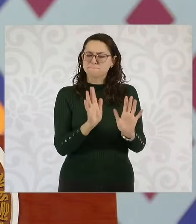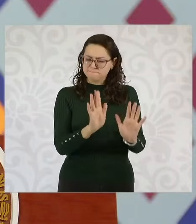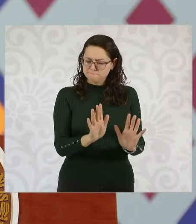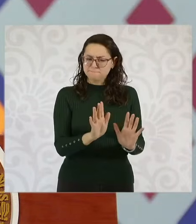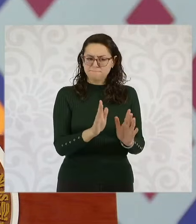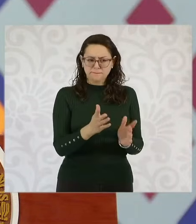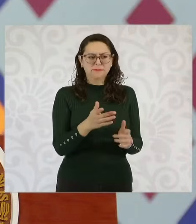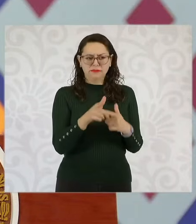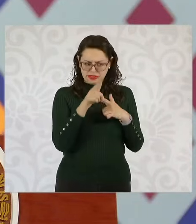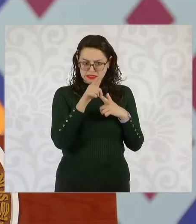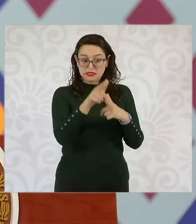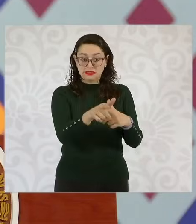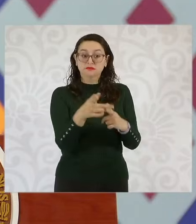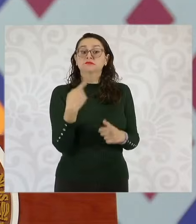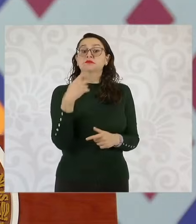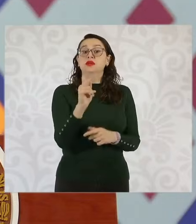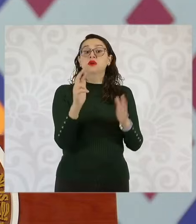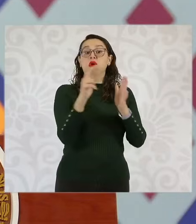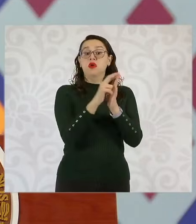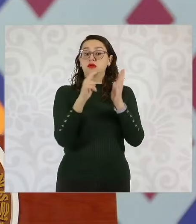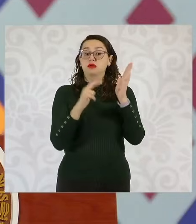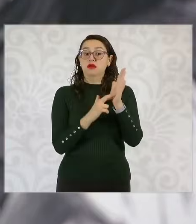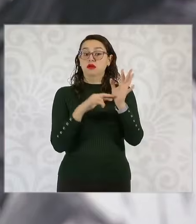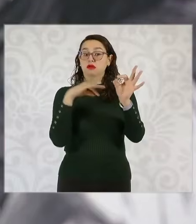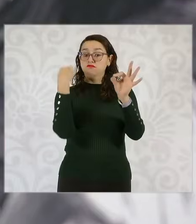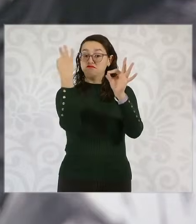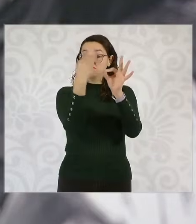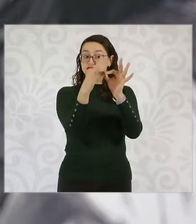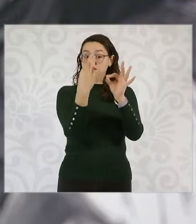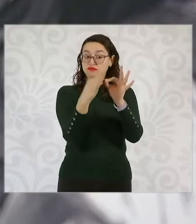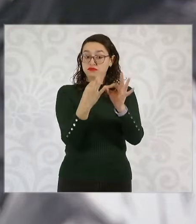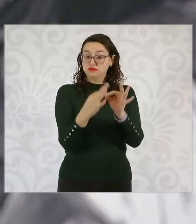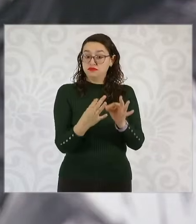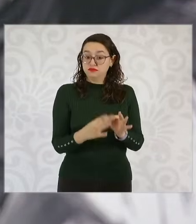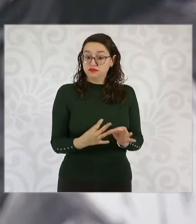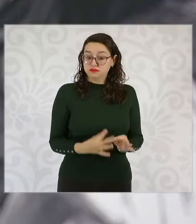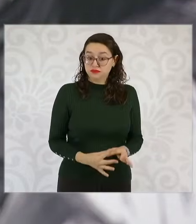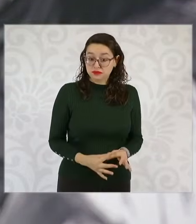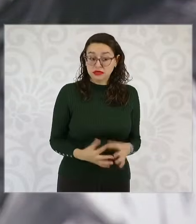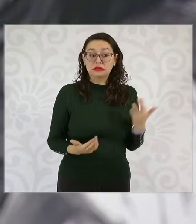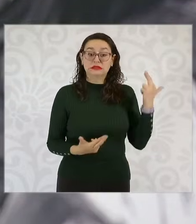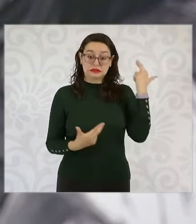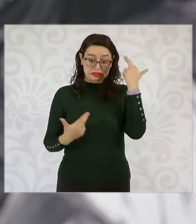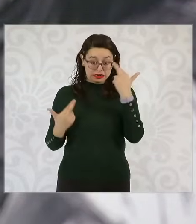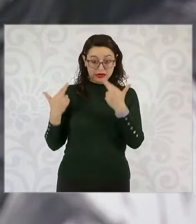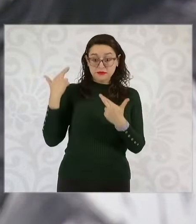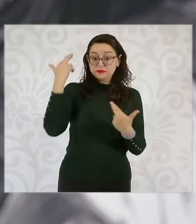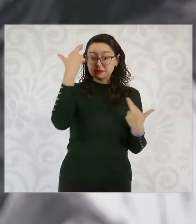convenidas conforme a sus respectivos contratos pero vamos a hacer una revisión en acuerdo con